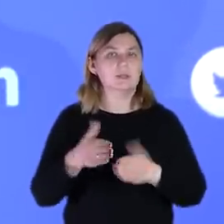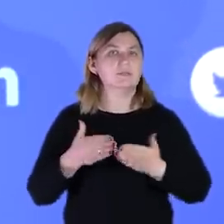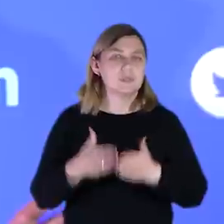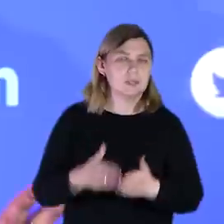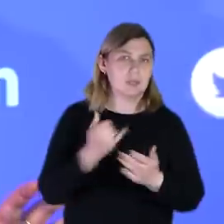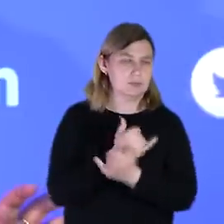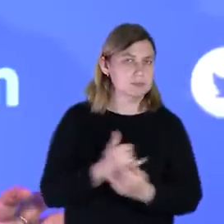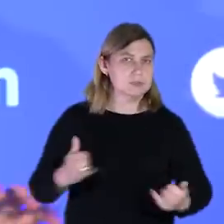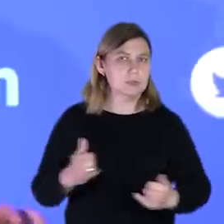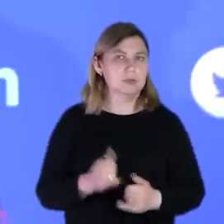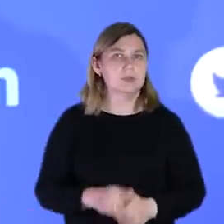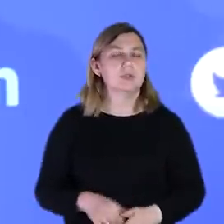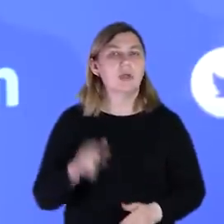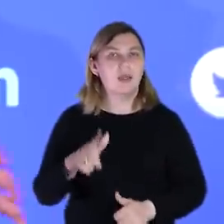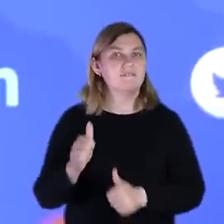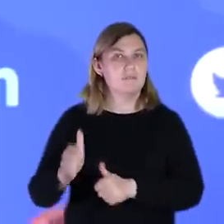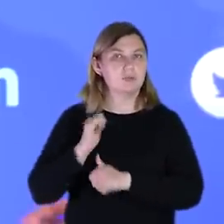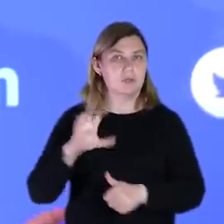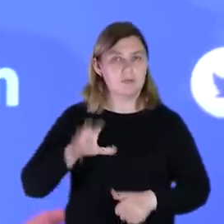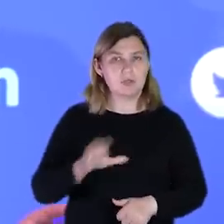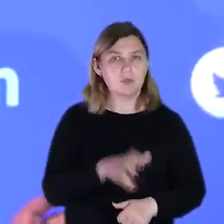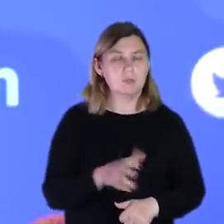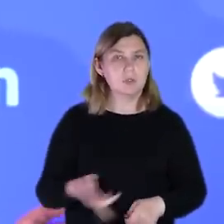Więc jednostki wojskowe, które